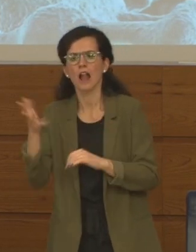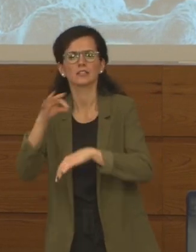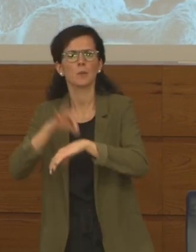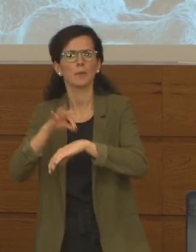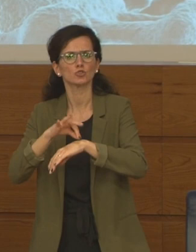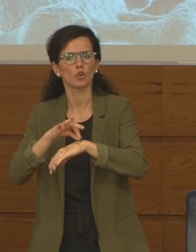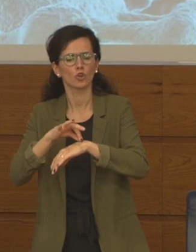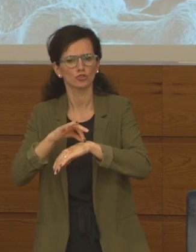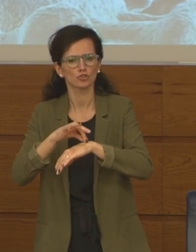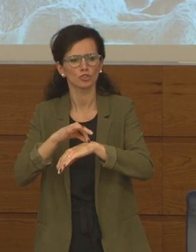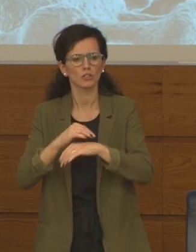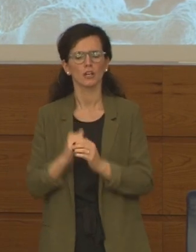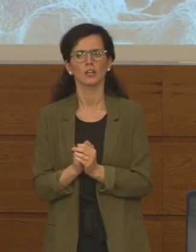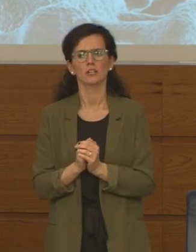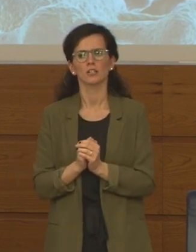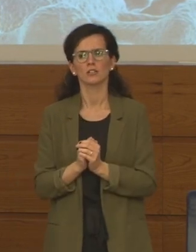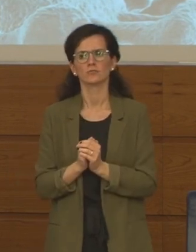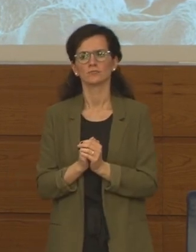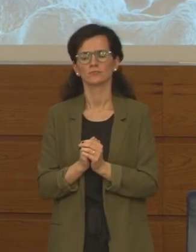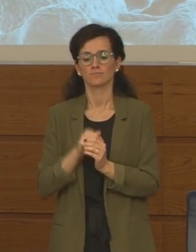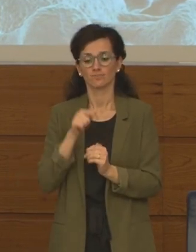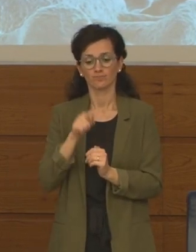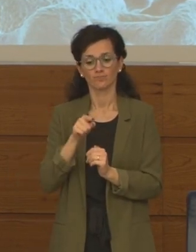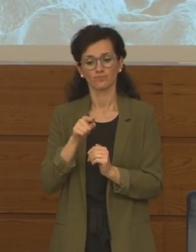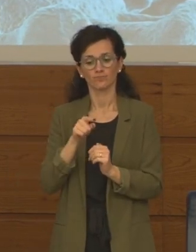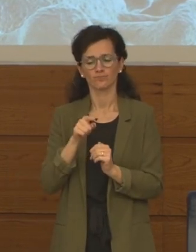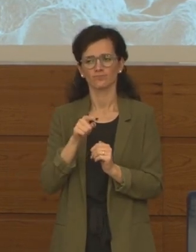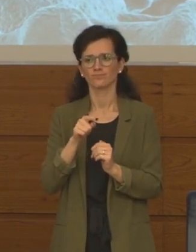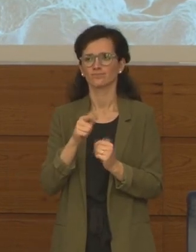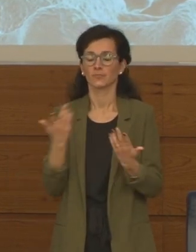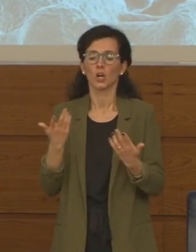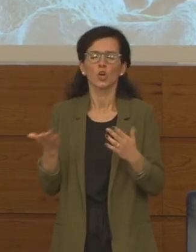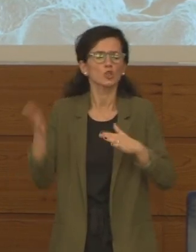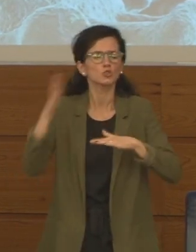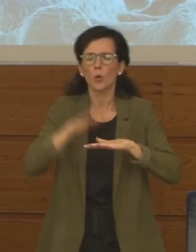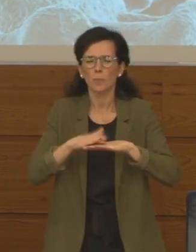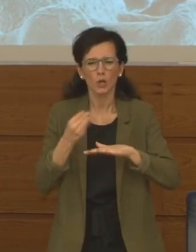soprattutto ad essere gravi dico soprattutto perché dopo abbiamo